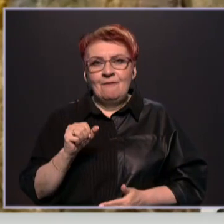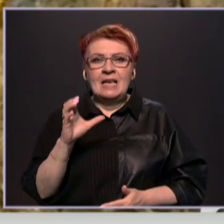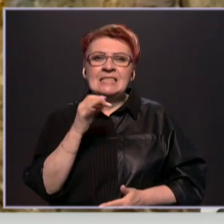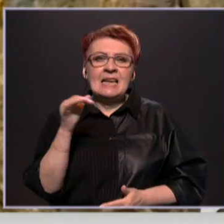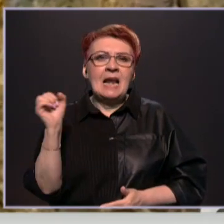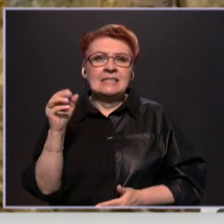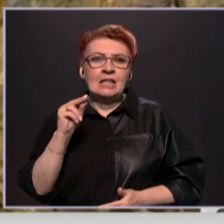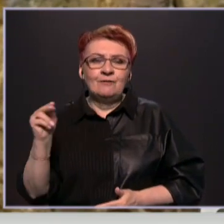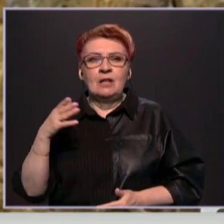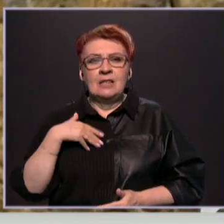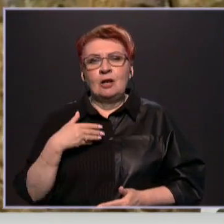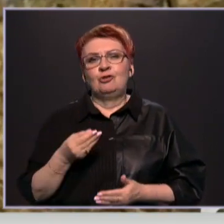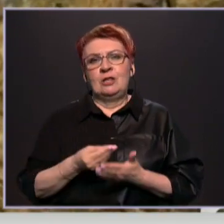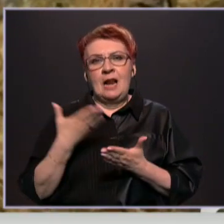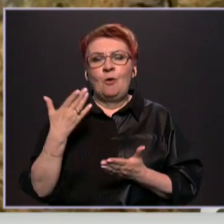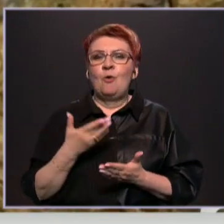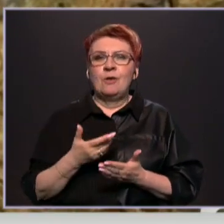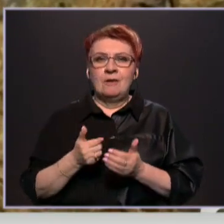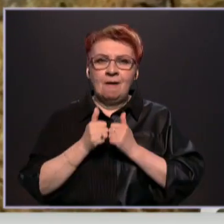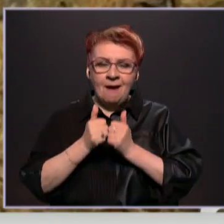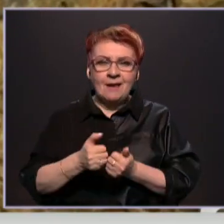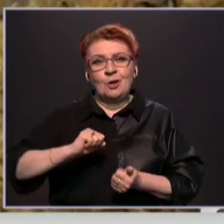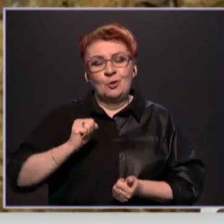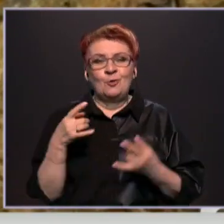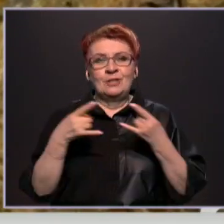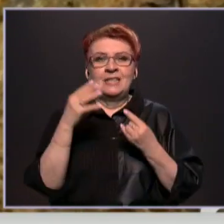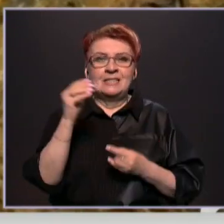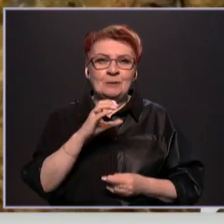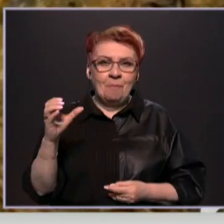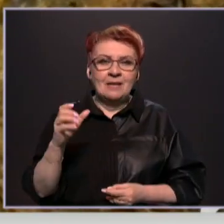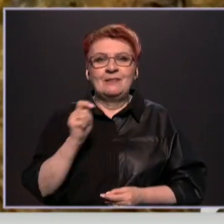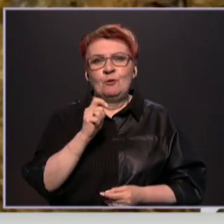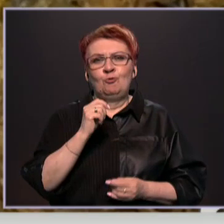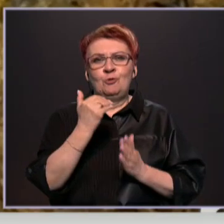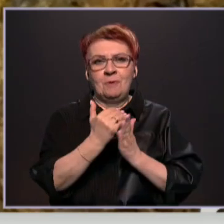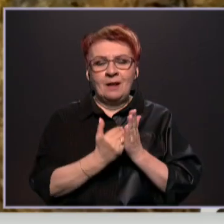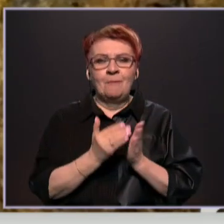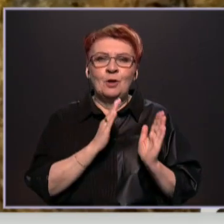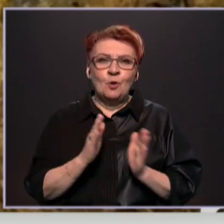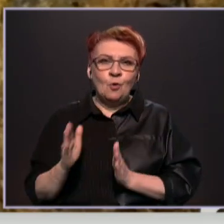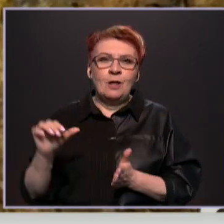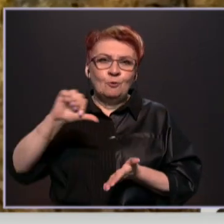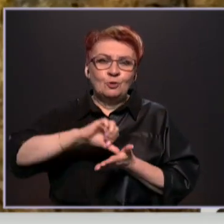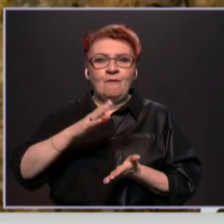наш дорогой коллега друг телеканала спас ведущий программы регулярно участвующий в наших выпусках